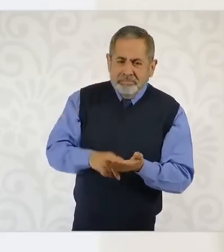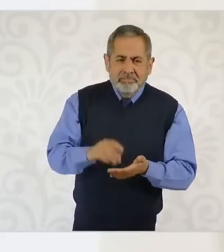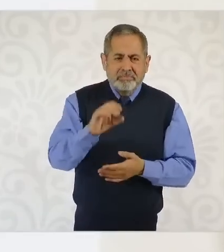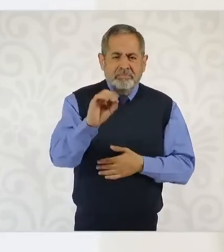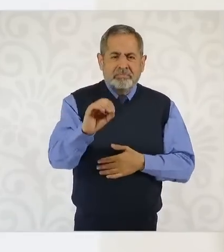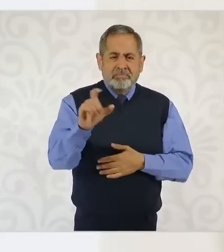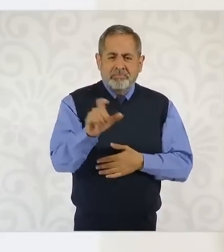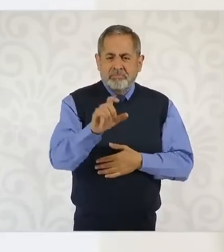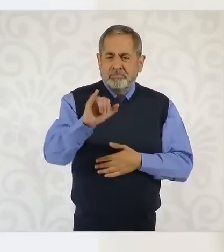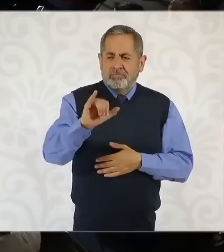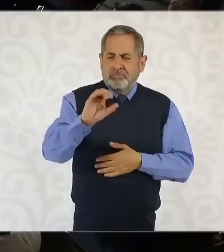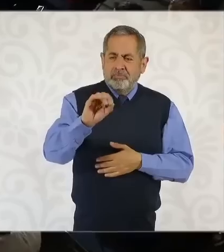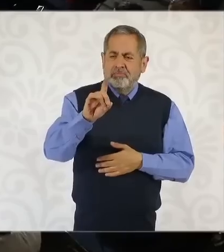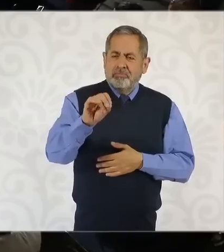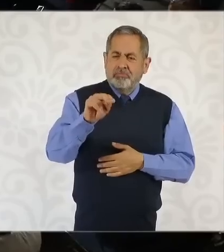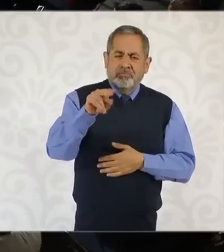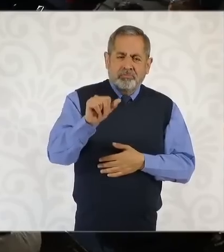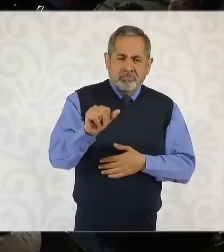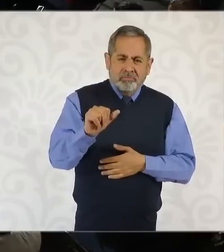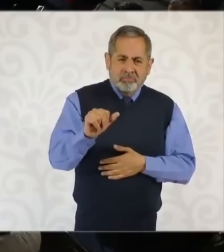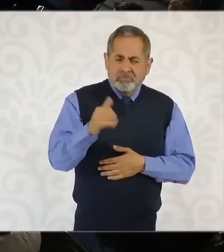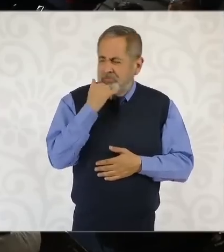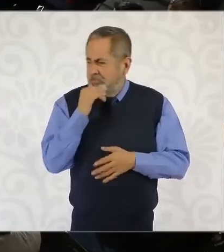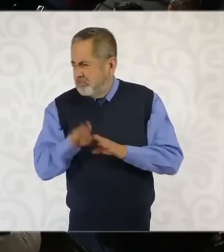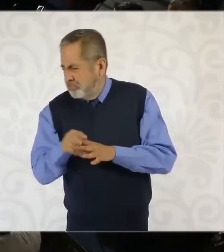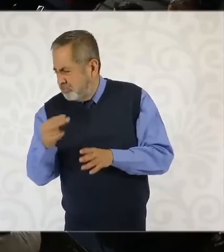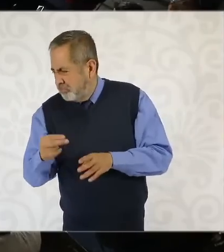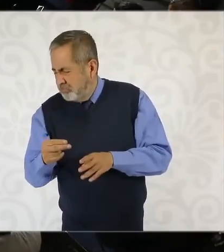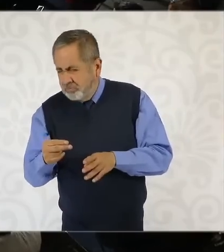Por qué las